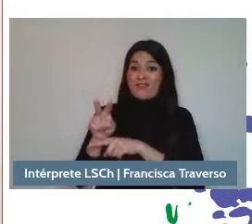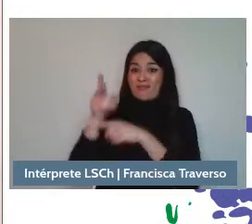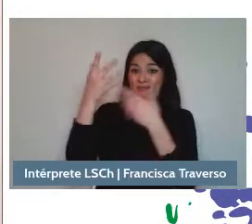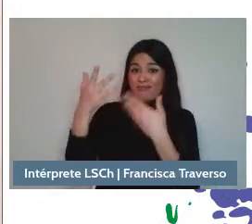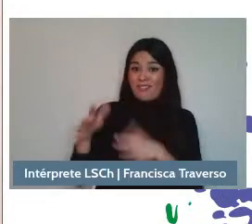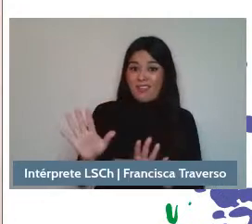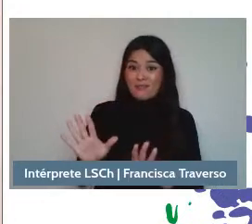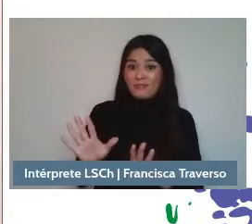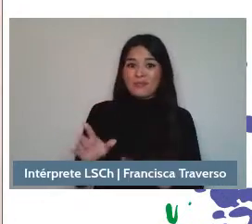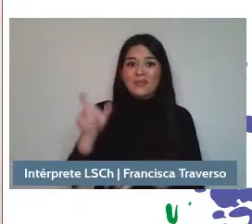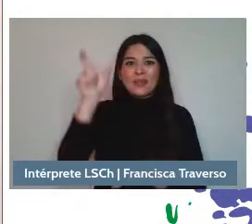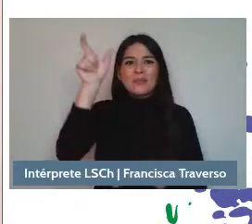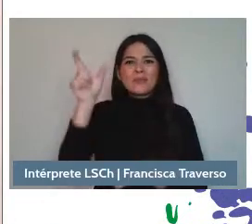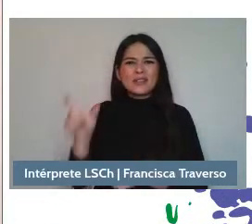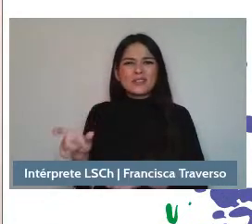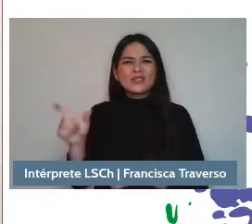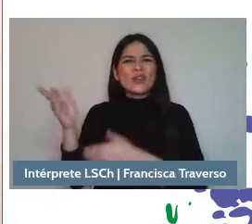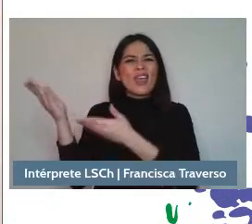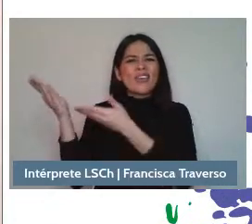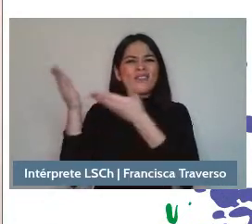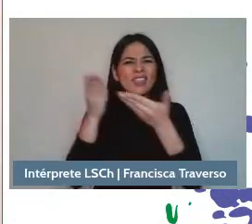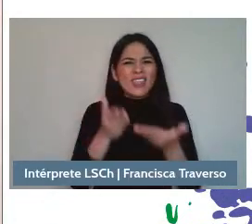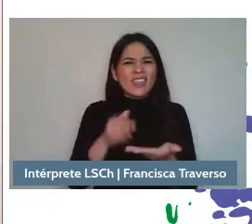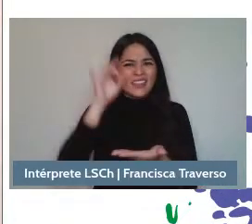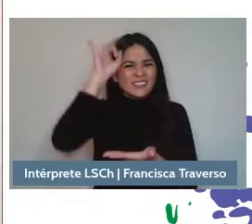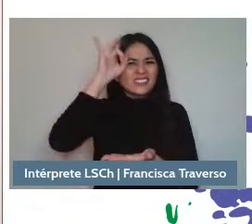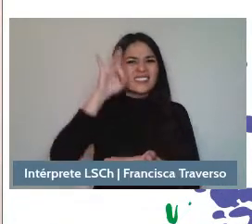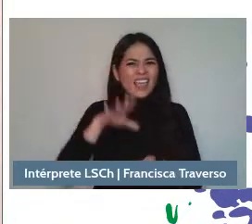Nuestra invitada sabe lo que quiere, como lo quiere